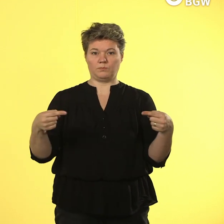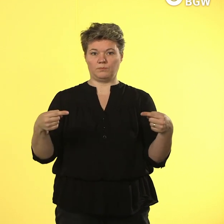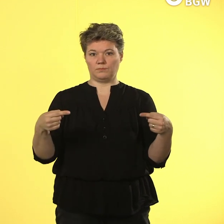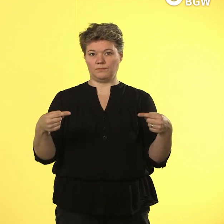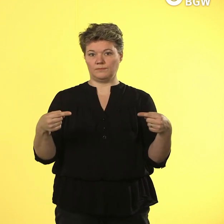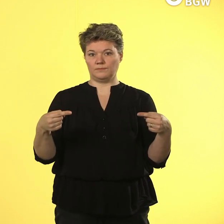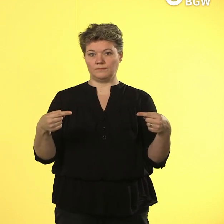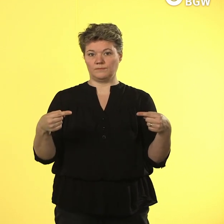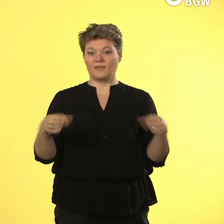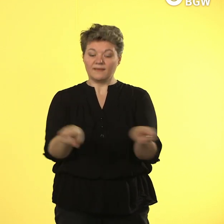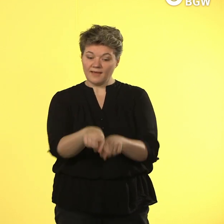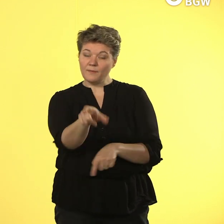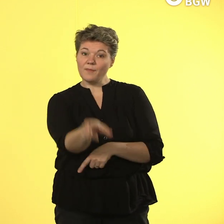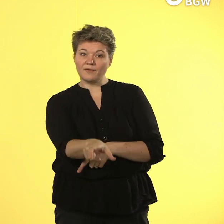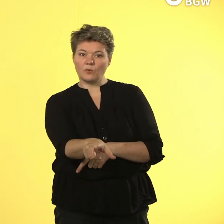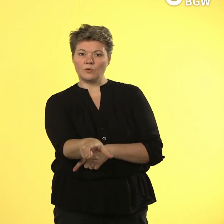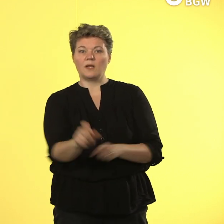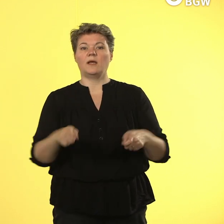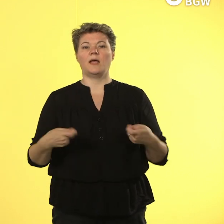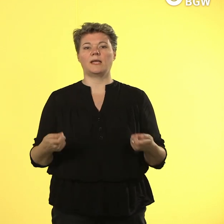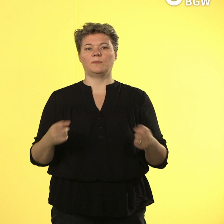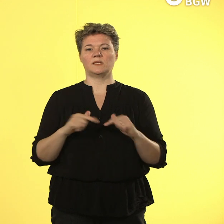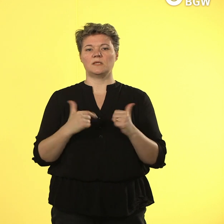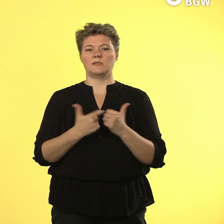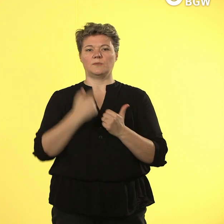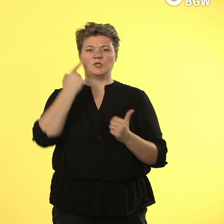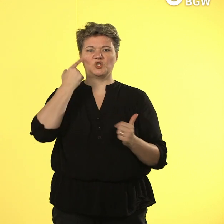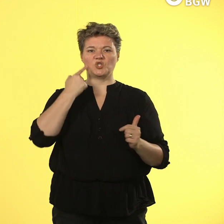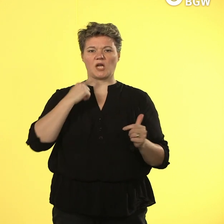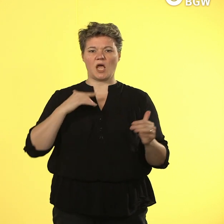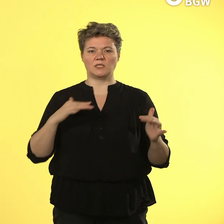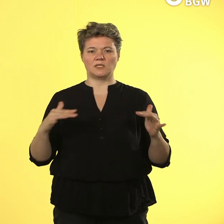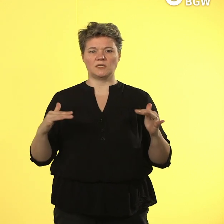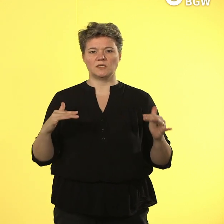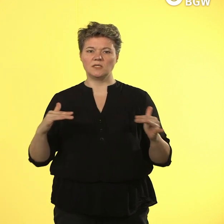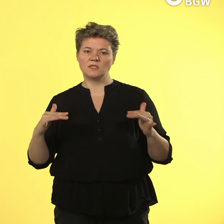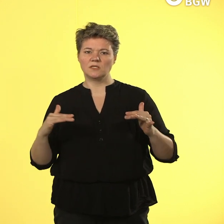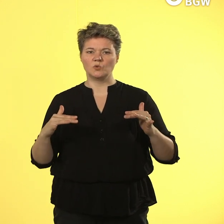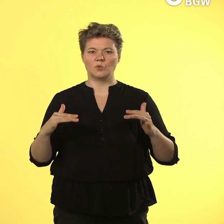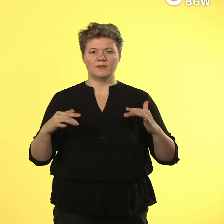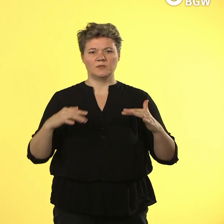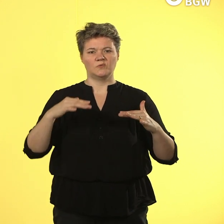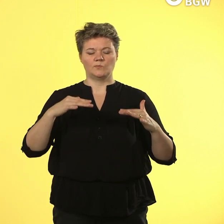D. h., die beiden Lager streiten sich, sie zoffen sich. Die Kultur auf den Dienstbesprechungen